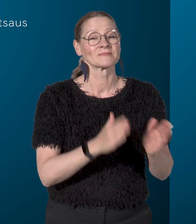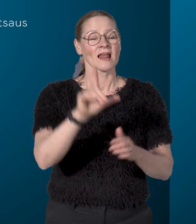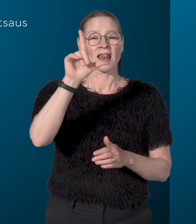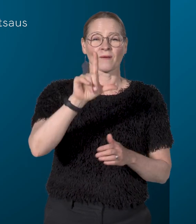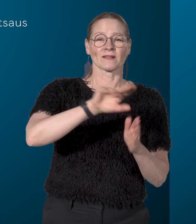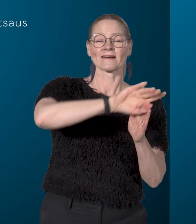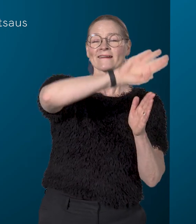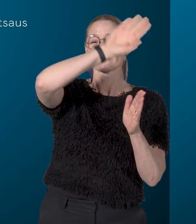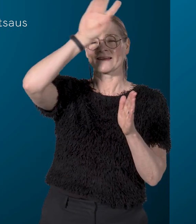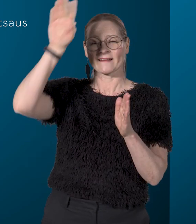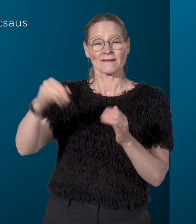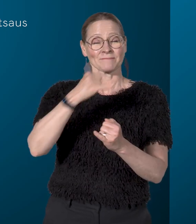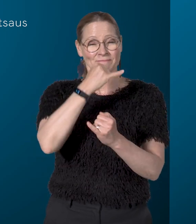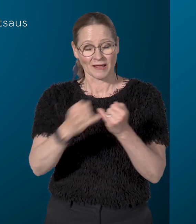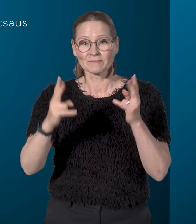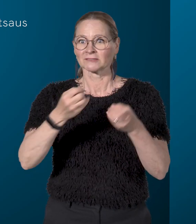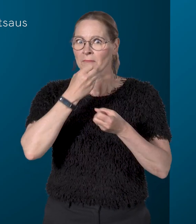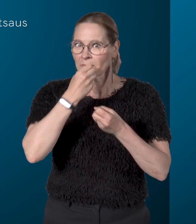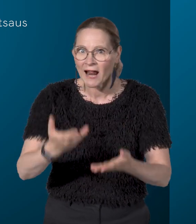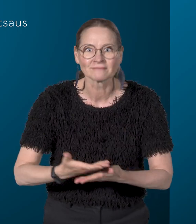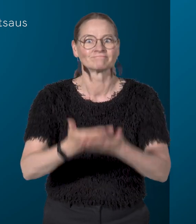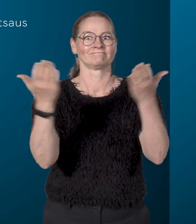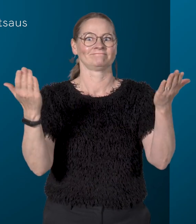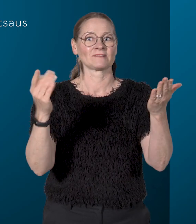Lauantai-illan päätteeksi paljastettiin myös, -